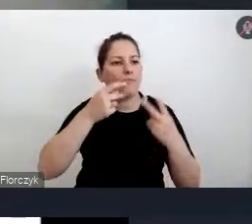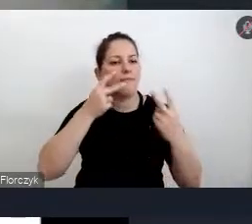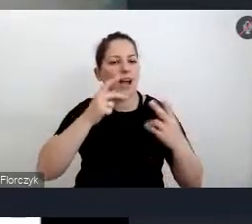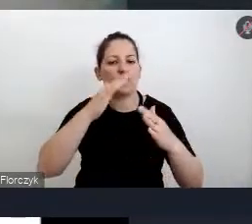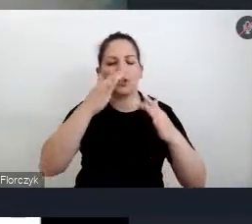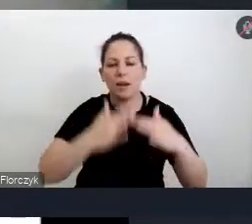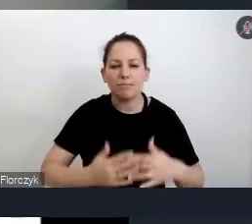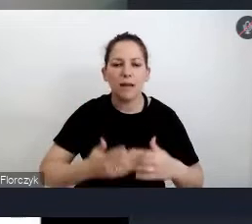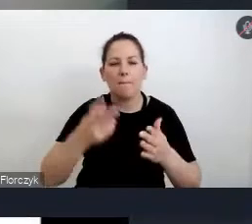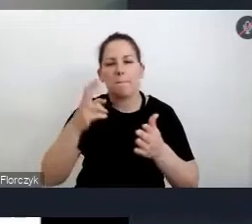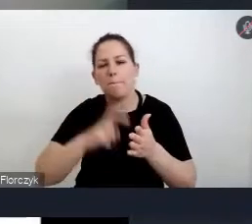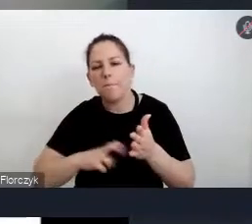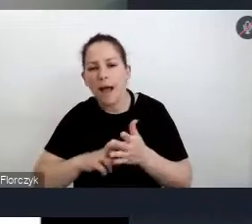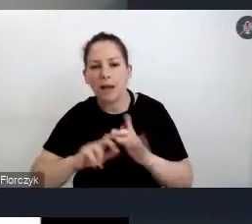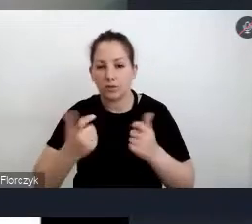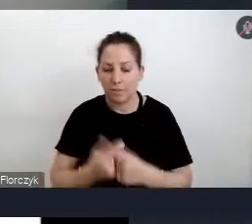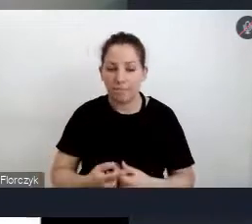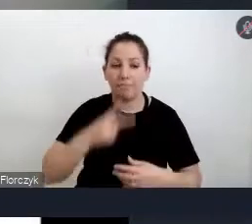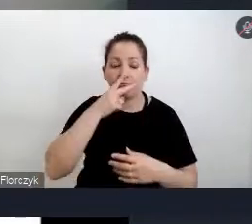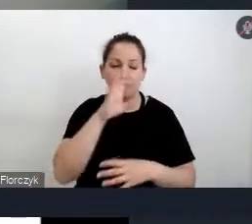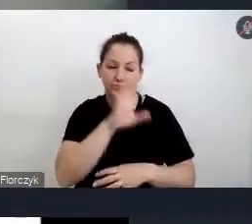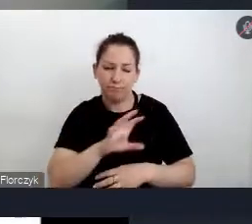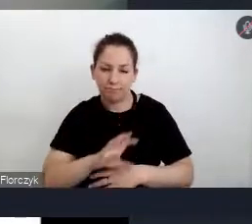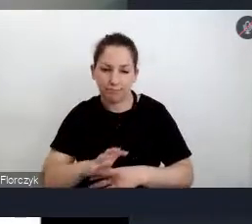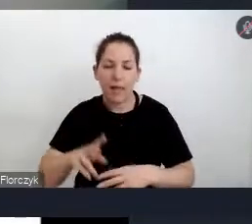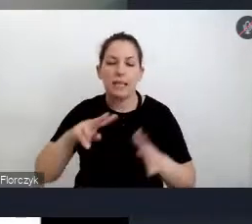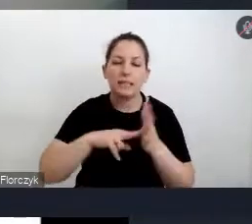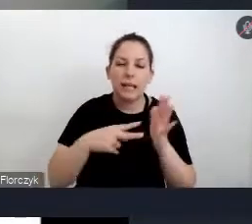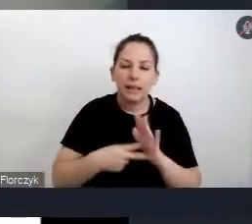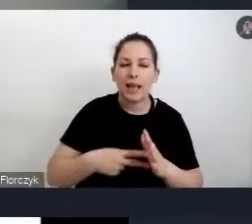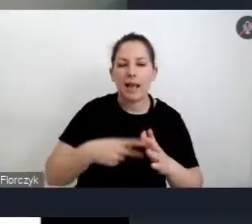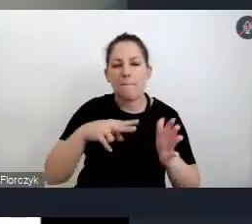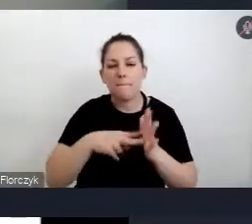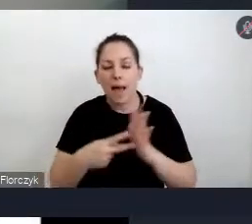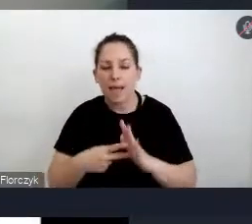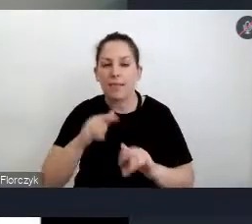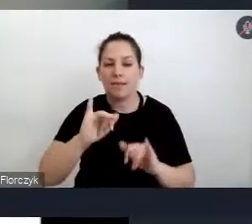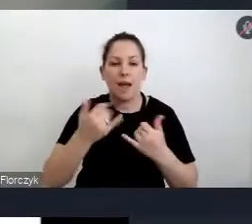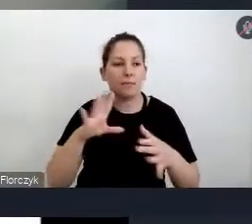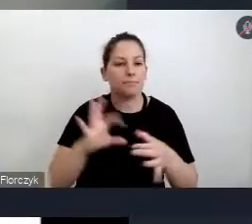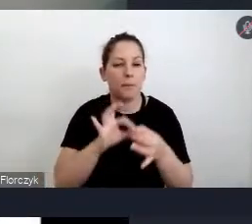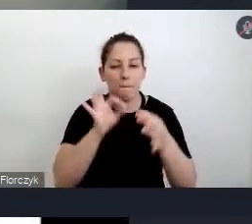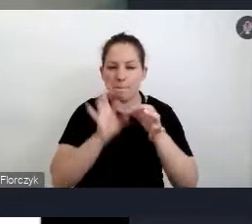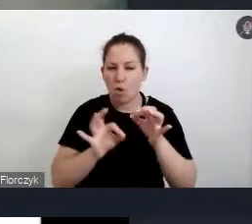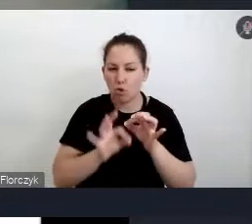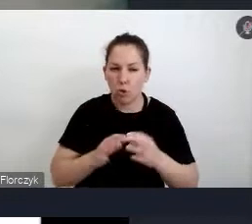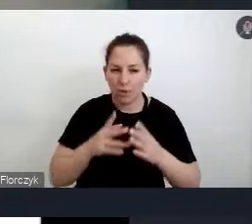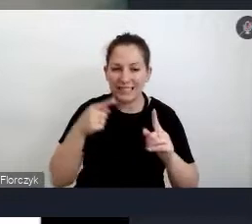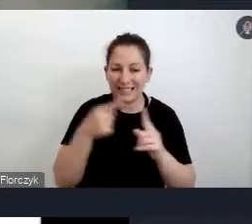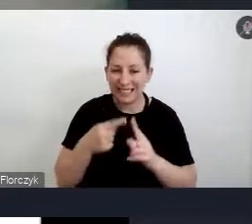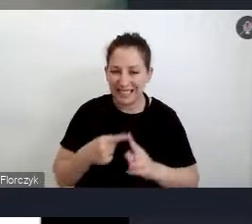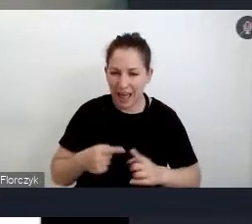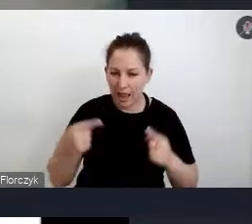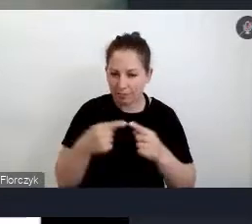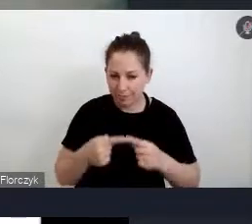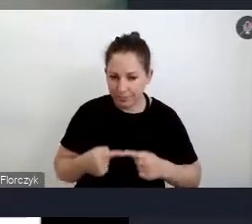Po przyjrzeniu się aktualnym strategiom i planom oraz temu, jak odnoszą się one do poszczególnych Celów Zrównoważonego Rozwoju,